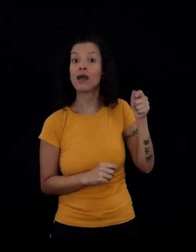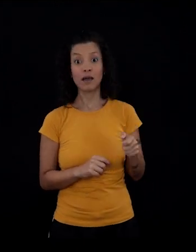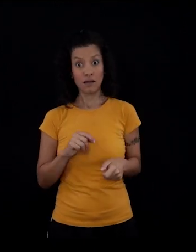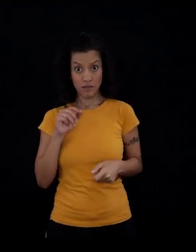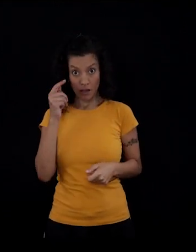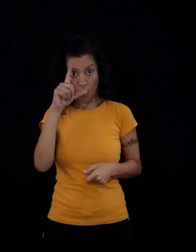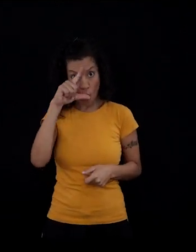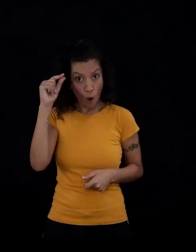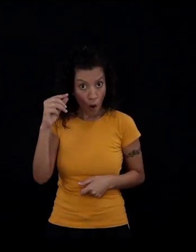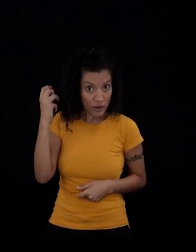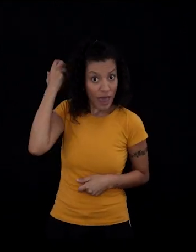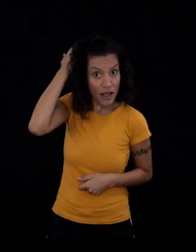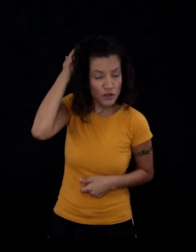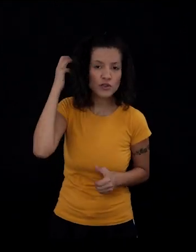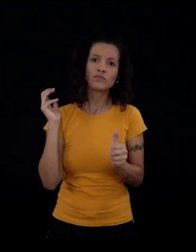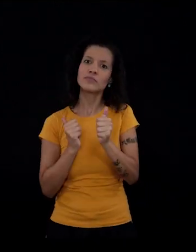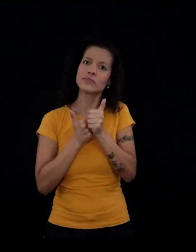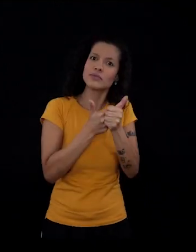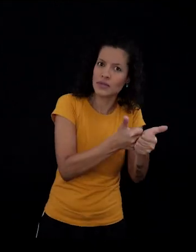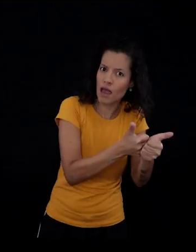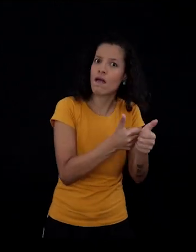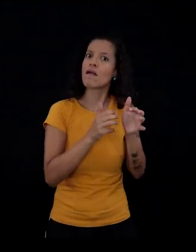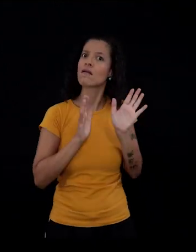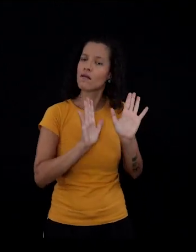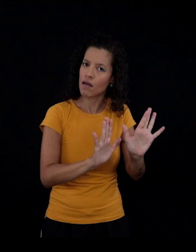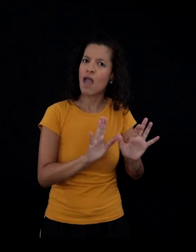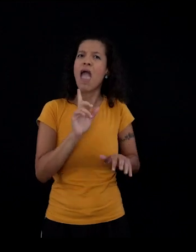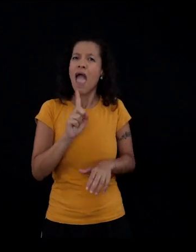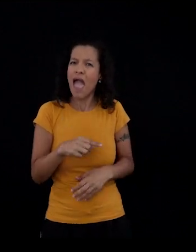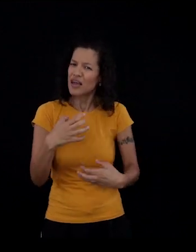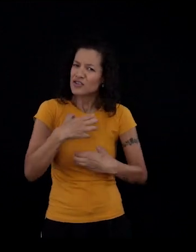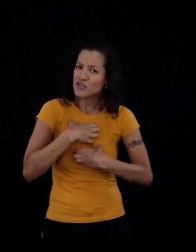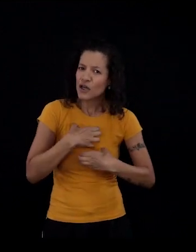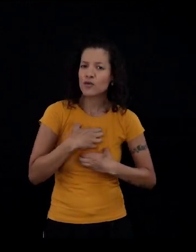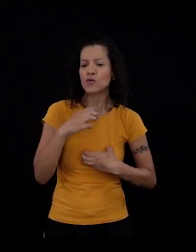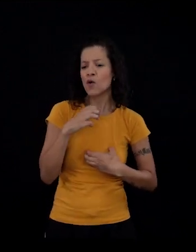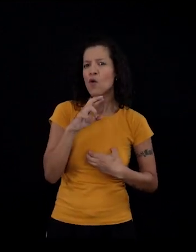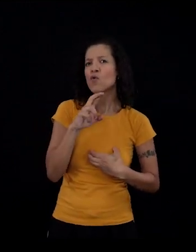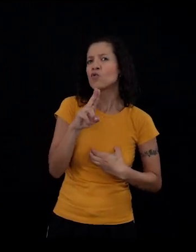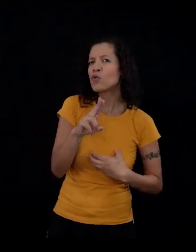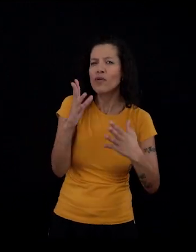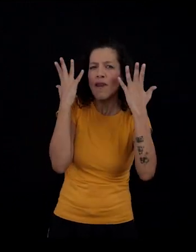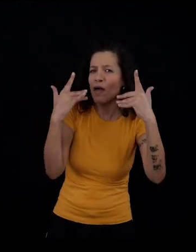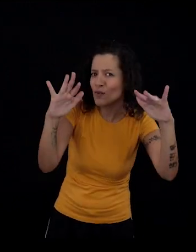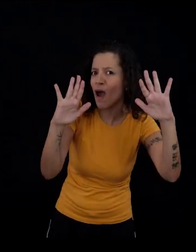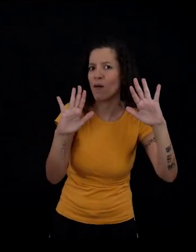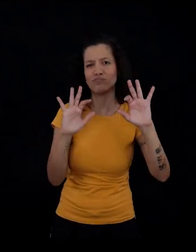E ela é dessa escola. É muito cru mesmo, não tem conversa.